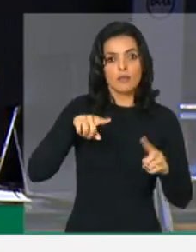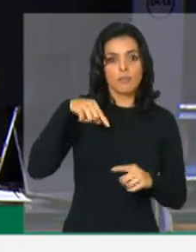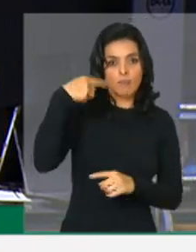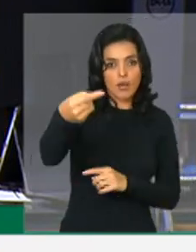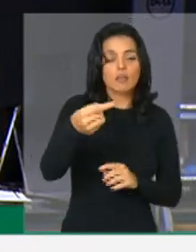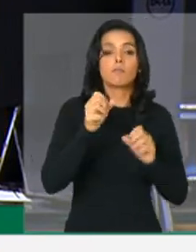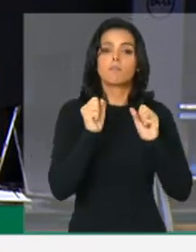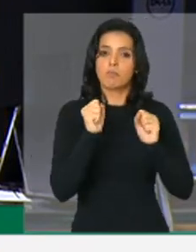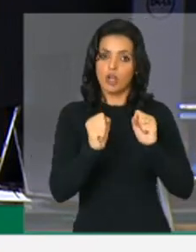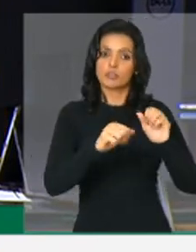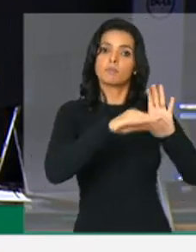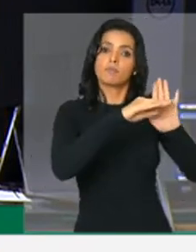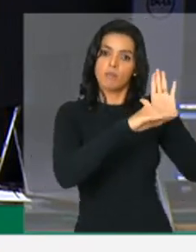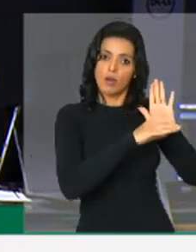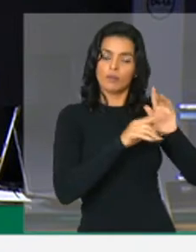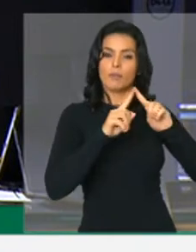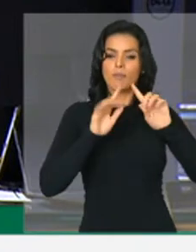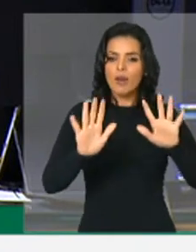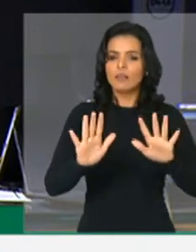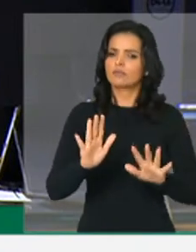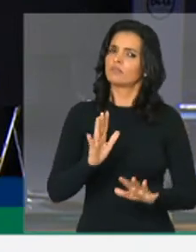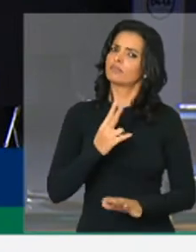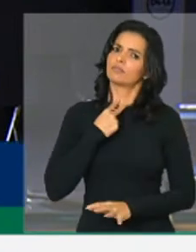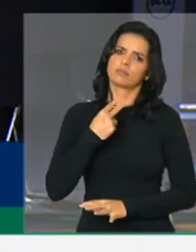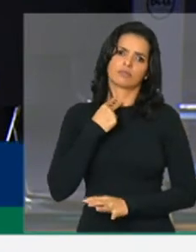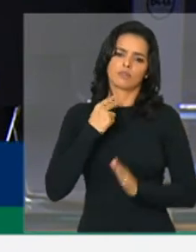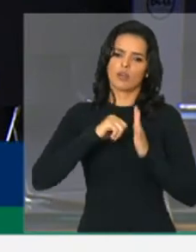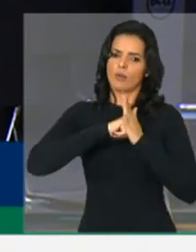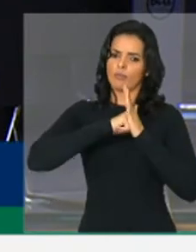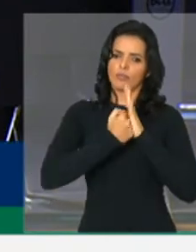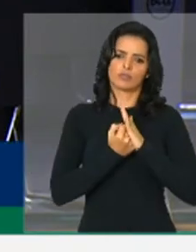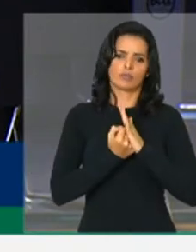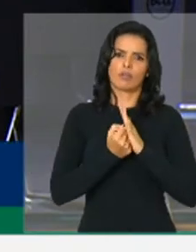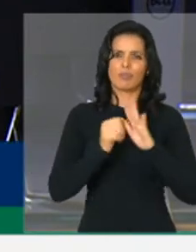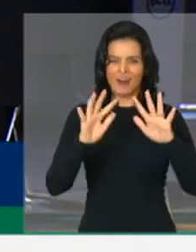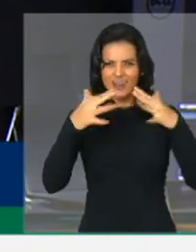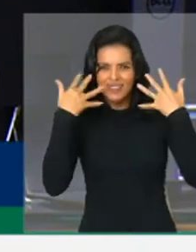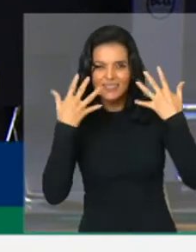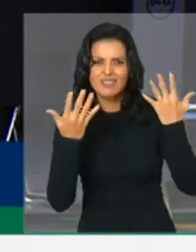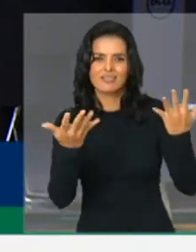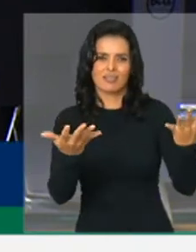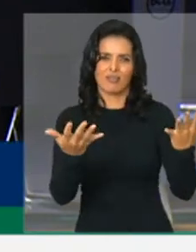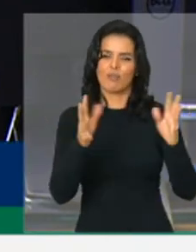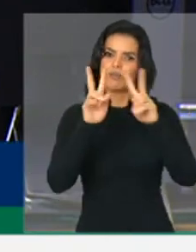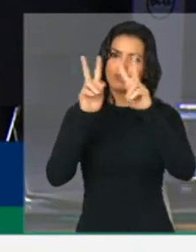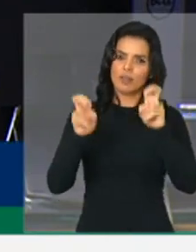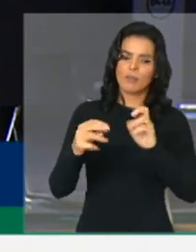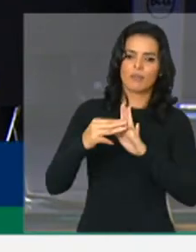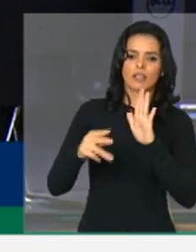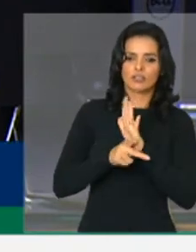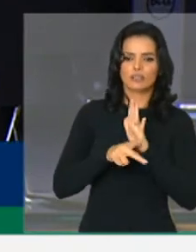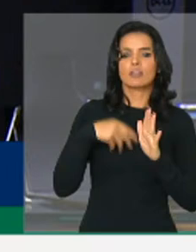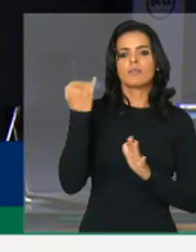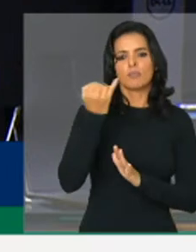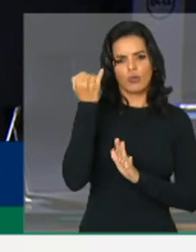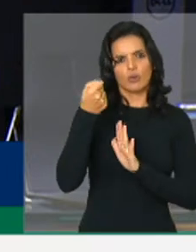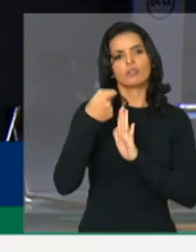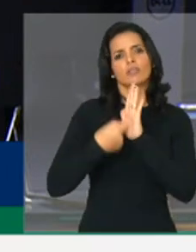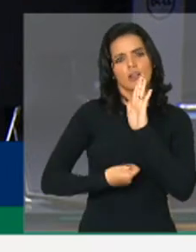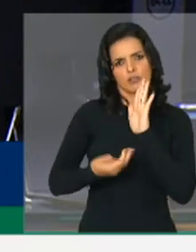RETIRANDO O KIT OBSTRUÇÃO PARA QUE NÓS PUDÀSSEMOS O MÉRITO DA MEDIDA PROVISÓRIA EU AGRADECERIA. -- [DEP. BOHN GASS]: EXATAMENTE ISSO QUE QUERIA COLOCAR.